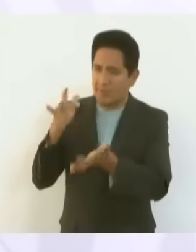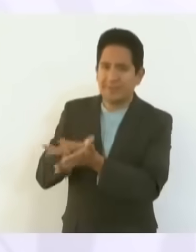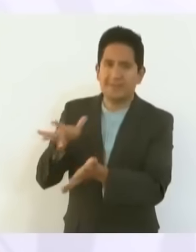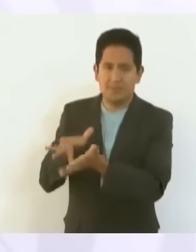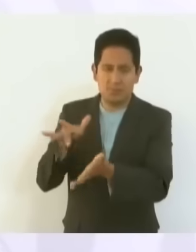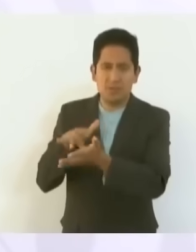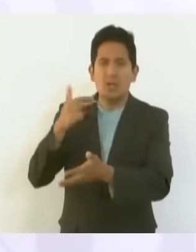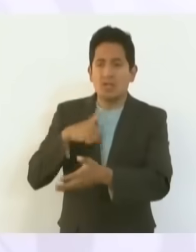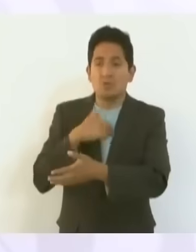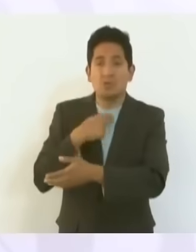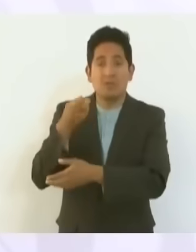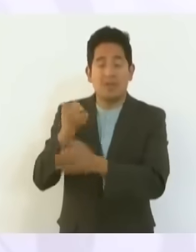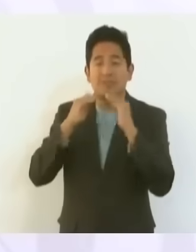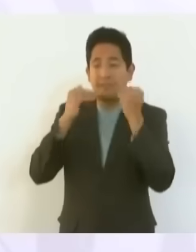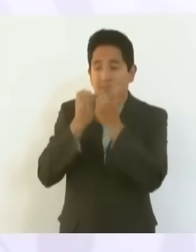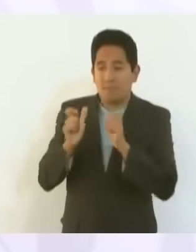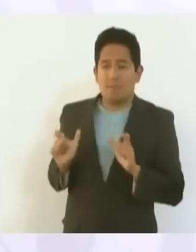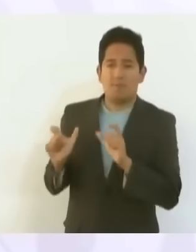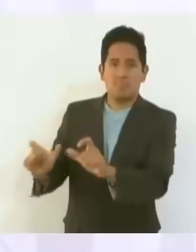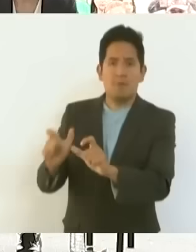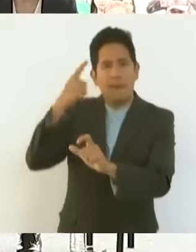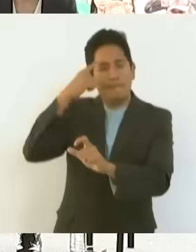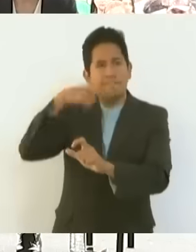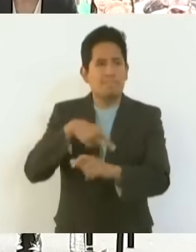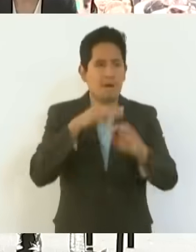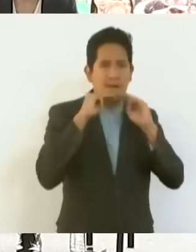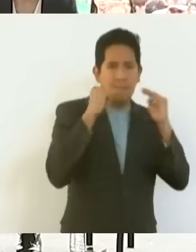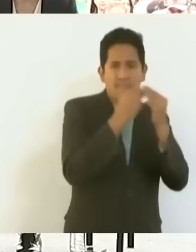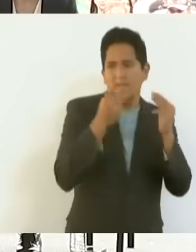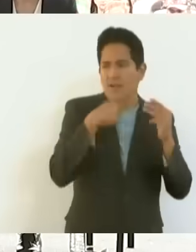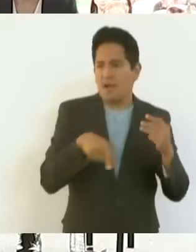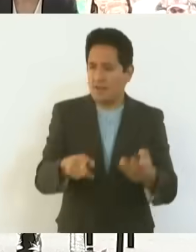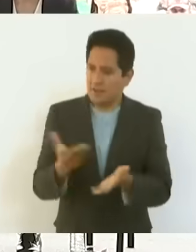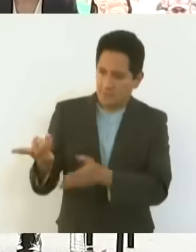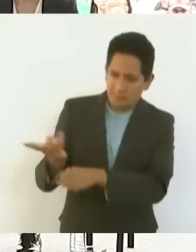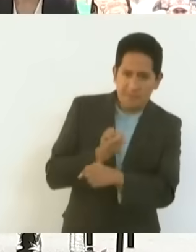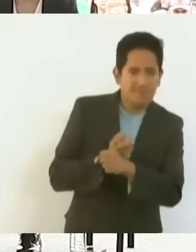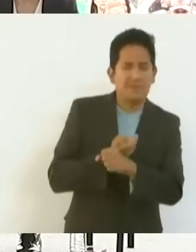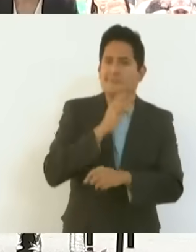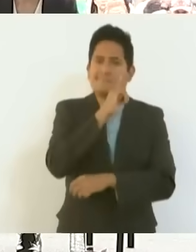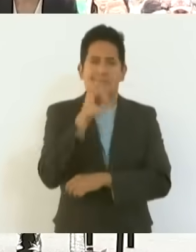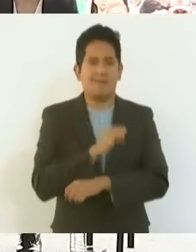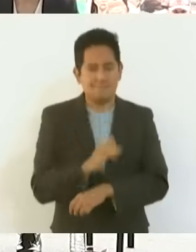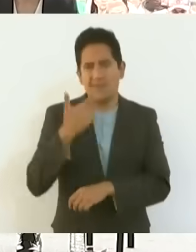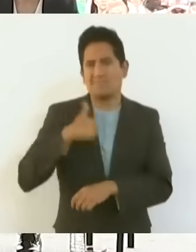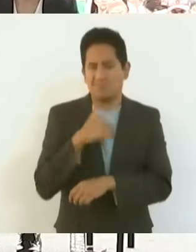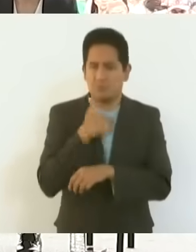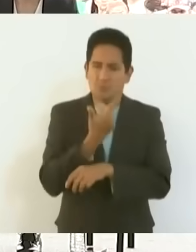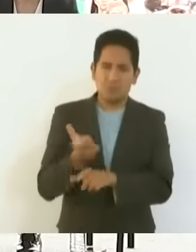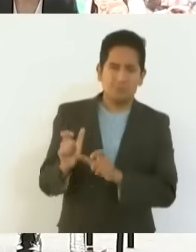queremos que transformen su vida y con el gobierno de México estamos impulsando este programa.